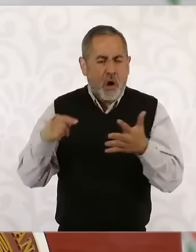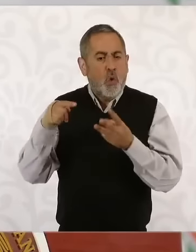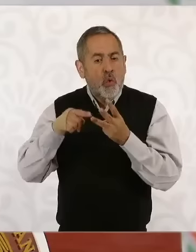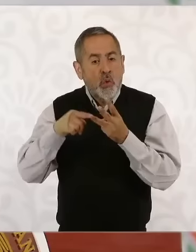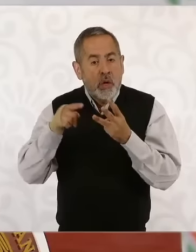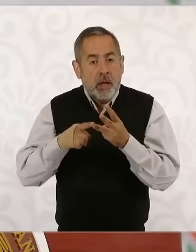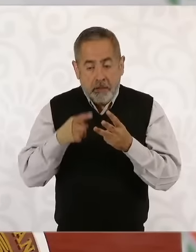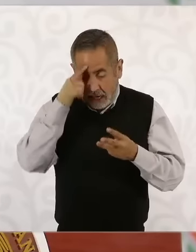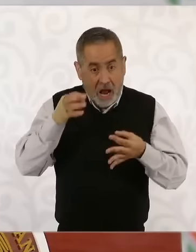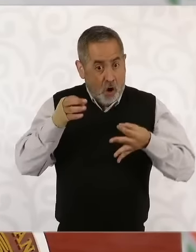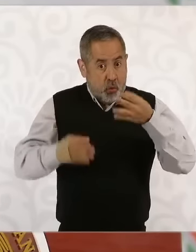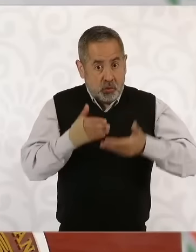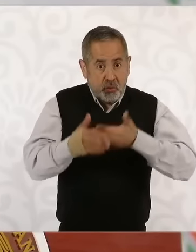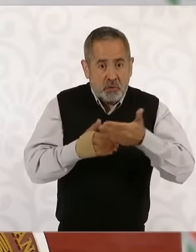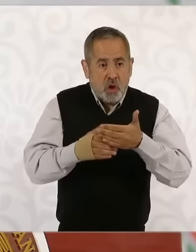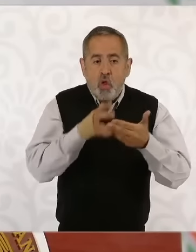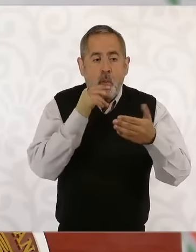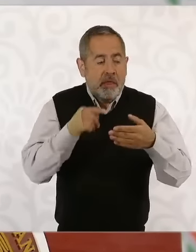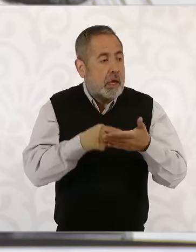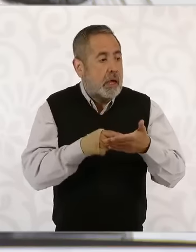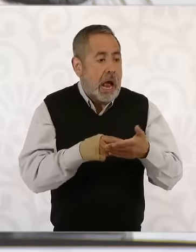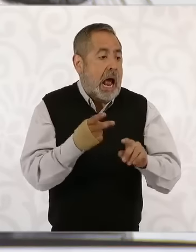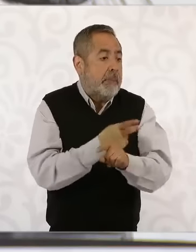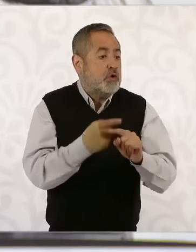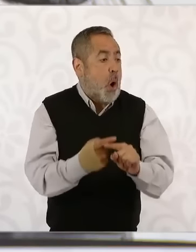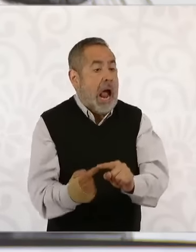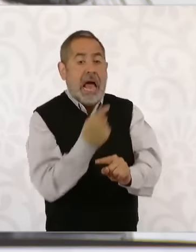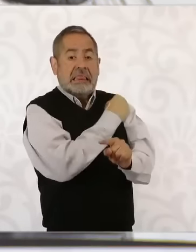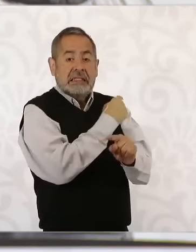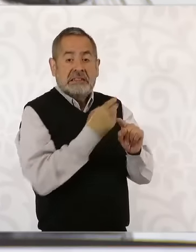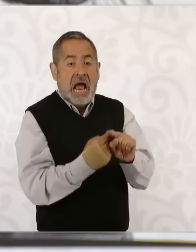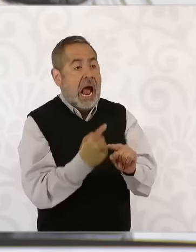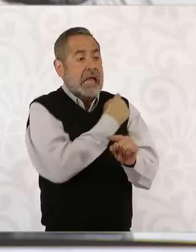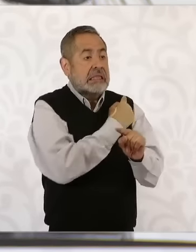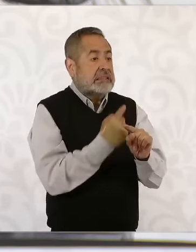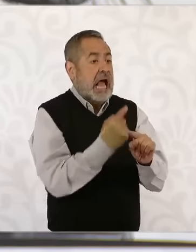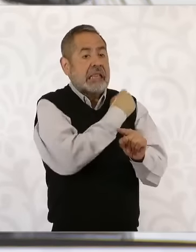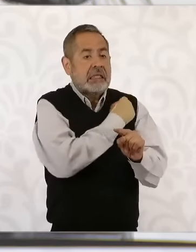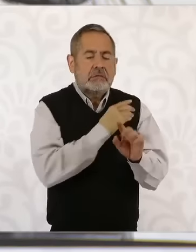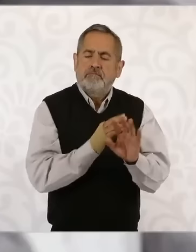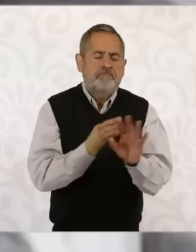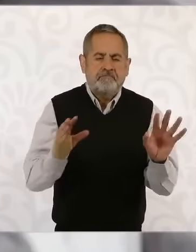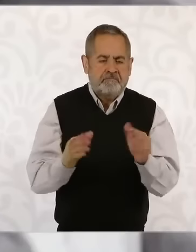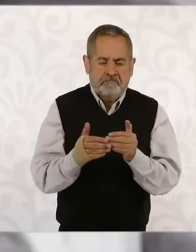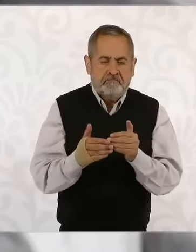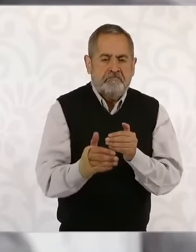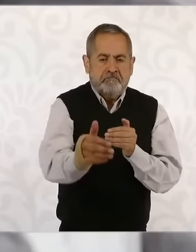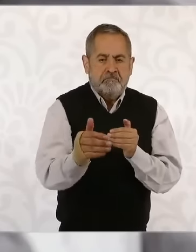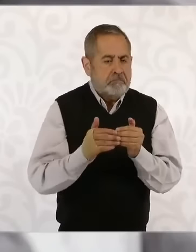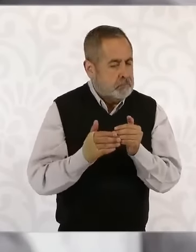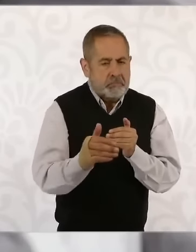procesal no hay retroactividad. Todas las etapas de los juicios de amparo en trámite que hayan